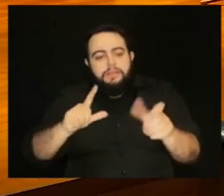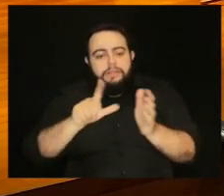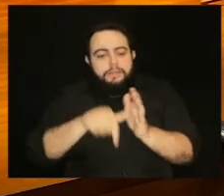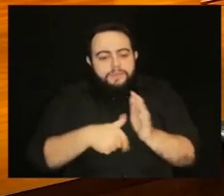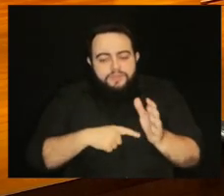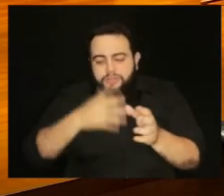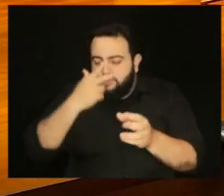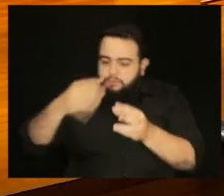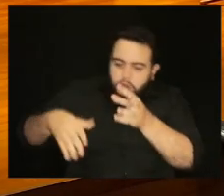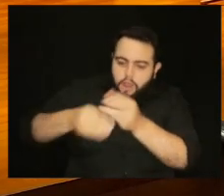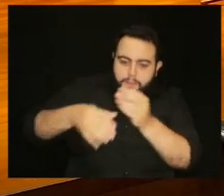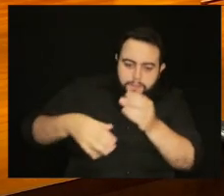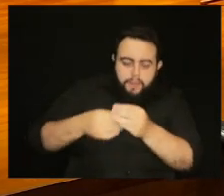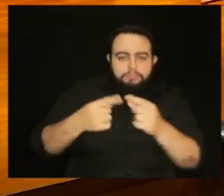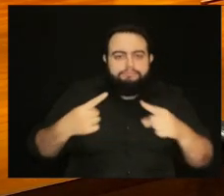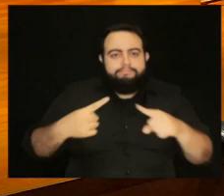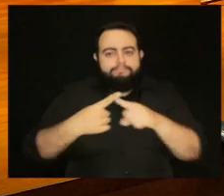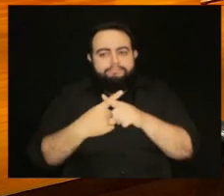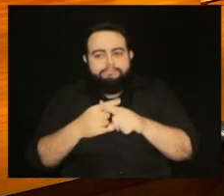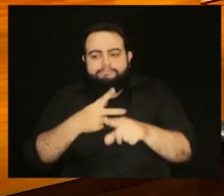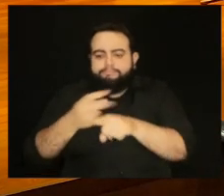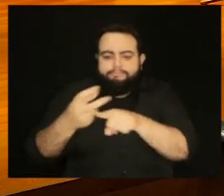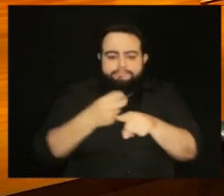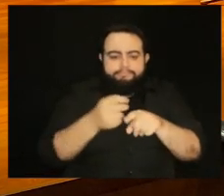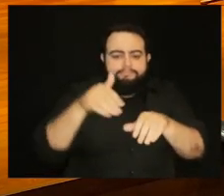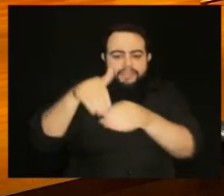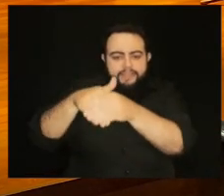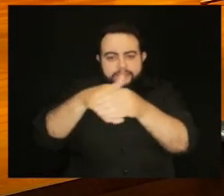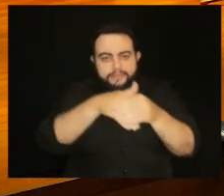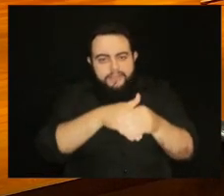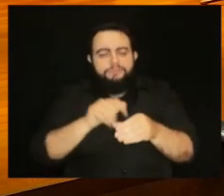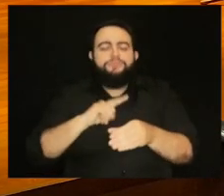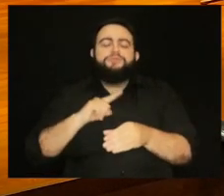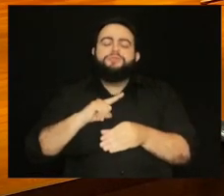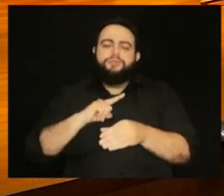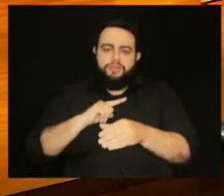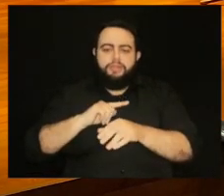quem era melhor, quem ganhava e tal quem tinha ganhado a melhor música composta e arranjada na